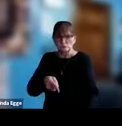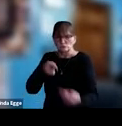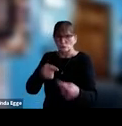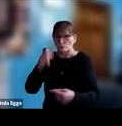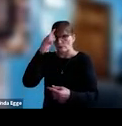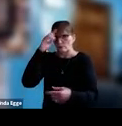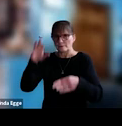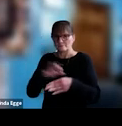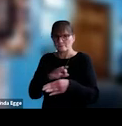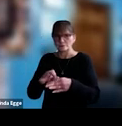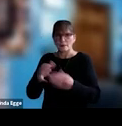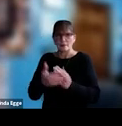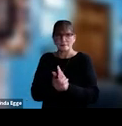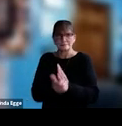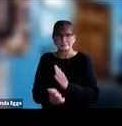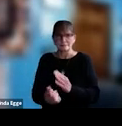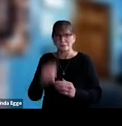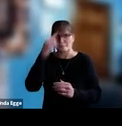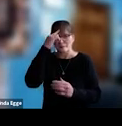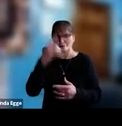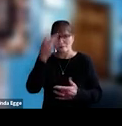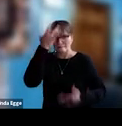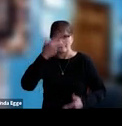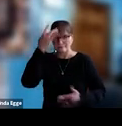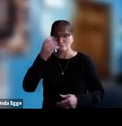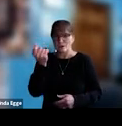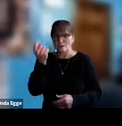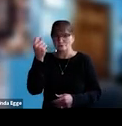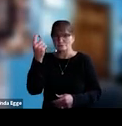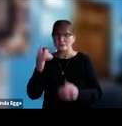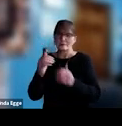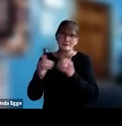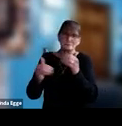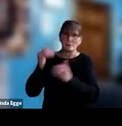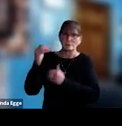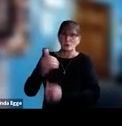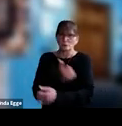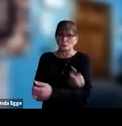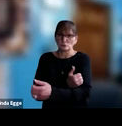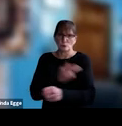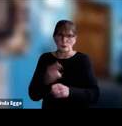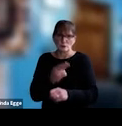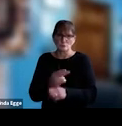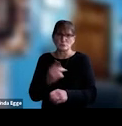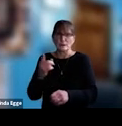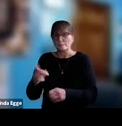"El alcance y el efecto de la enfermedad mental de Paige en su capacidad de comprensión va mucho más allá de su consumo de sustancias, que es secundario a la esquizofrenia,